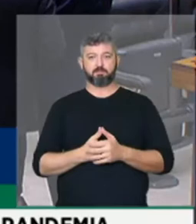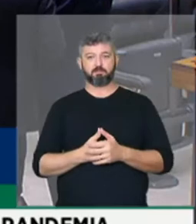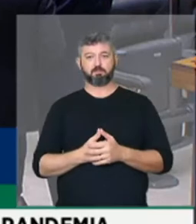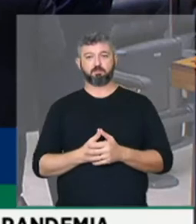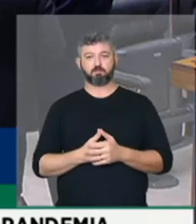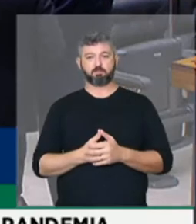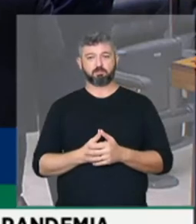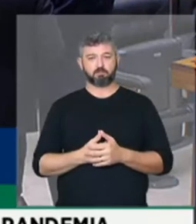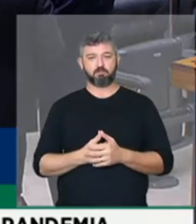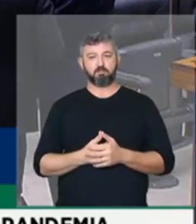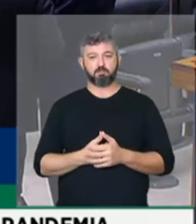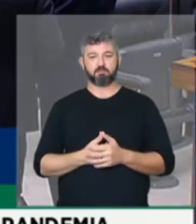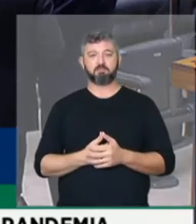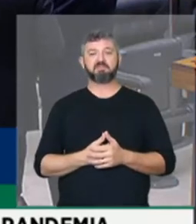SUBSTITUTIVO APROVADO PELA CÂ